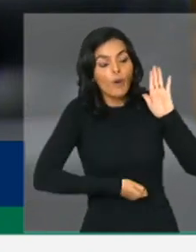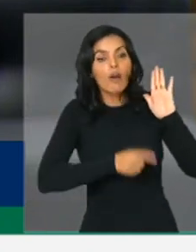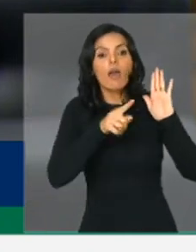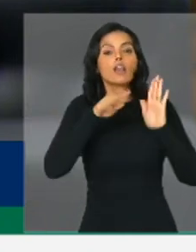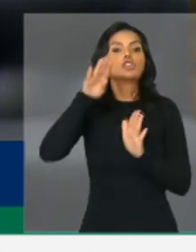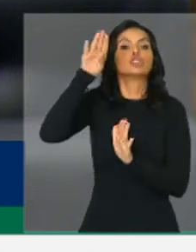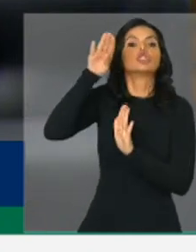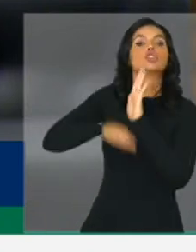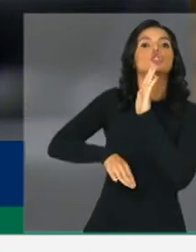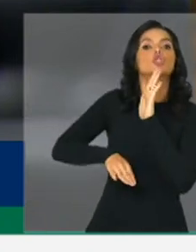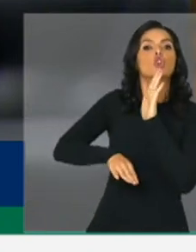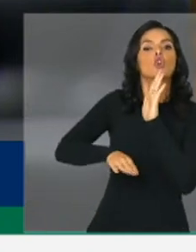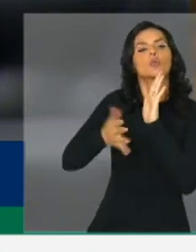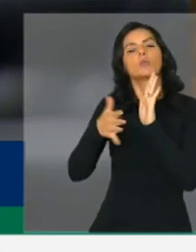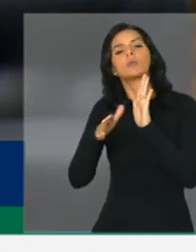ELEVAR PARA 70, 85%. CLARO QUE A SITUAÇÃO DOS EMPRESÁRIOS